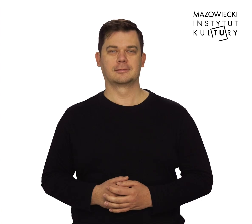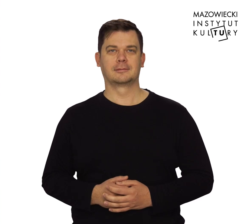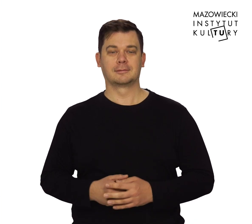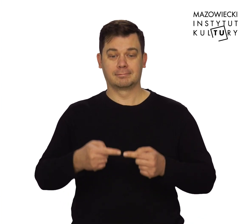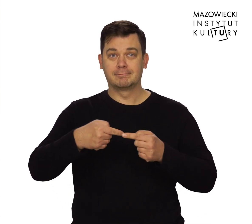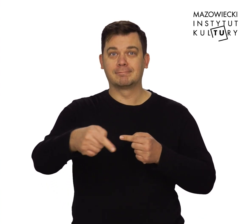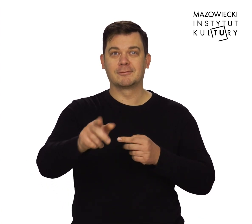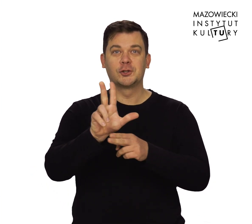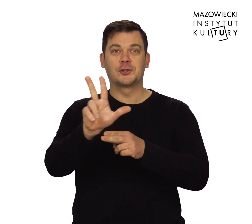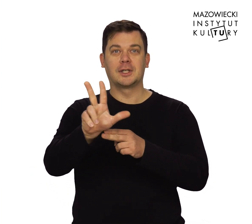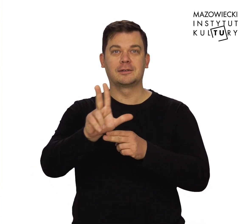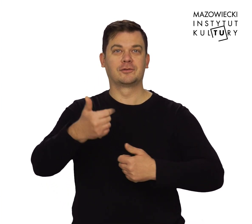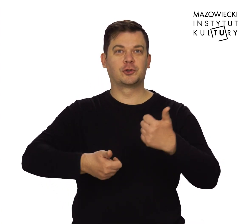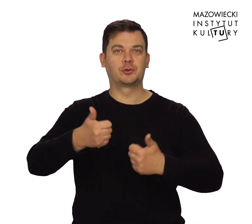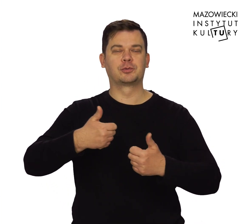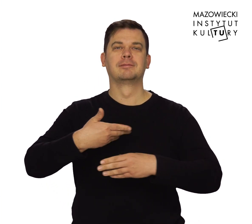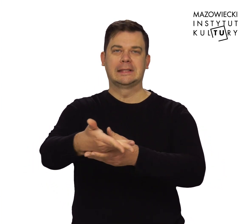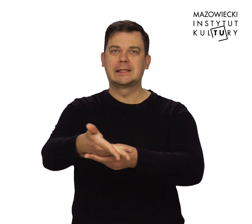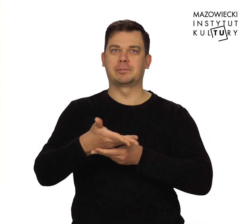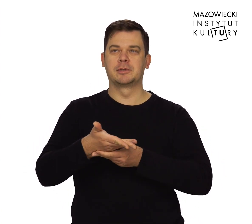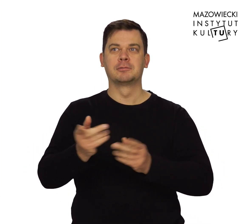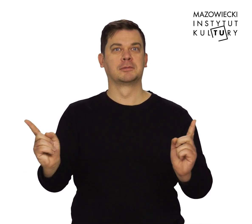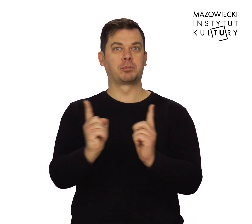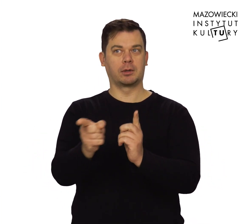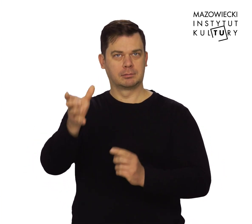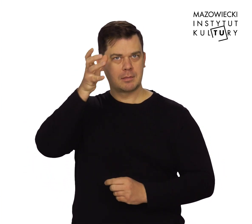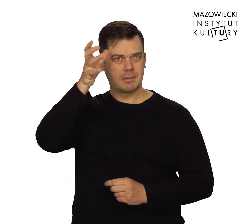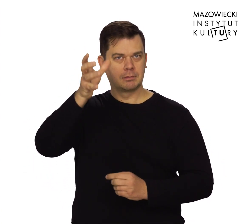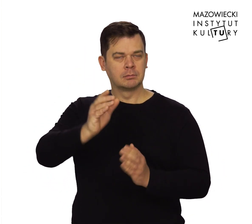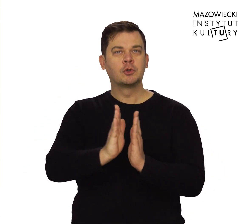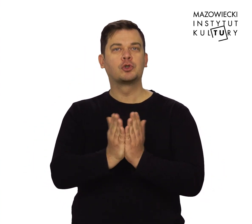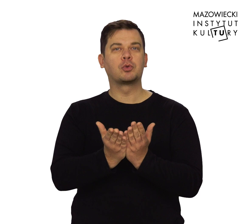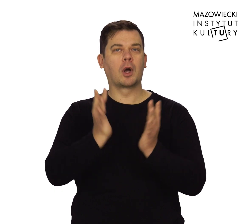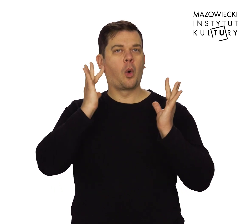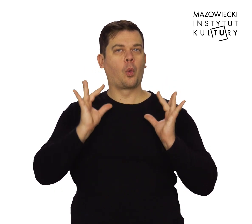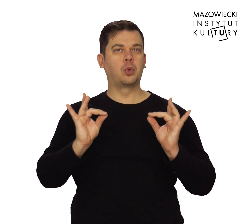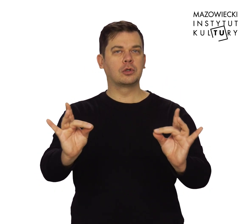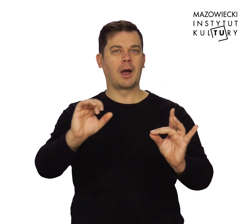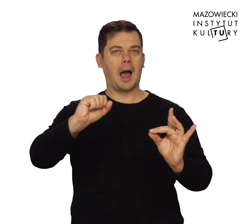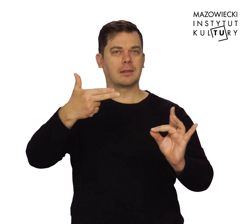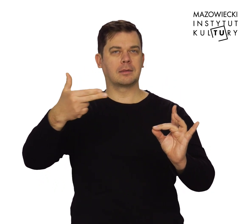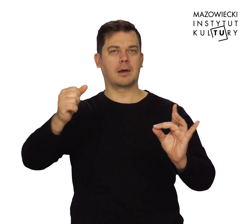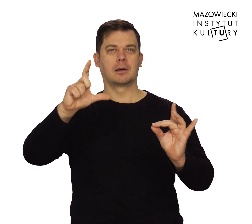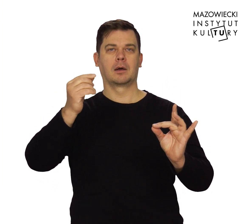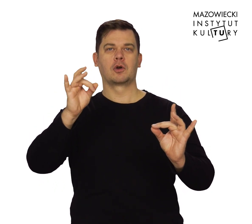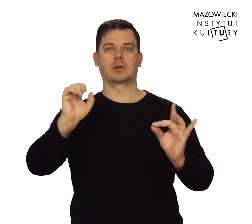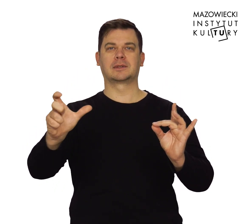Już 13 stycznia zapraszamy na spotkanie z autorką książki „Głusza” Anną Goc,